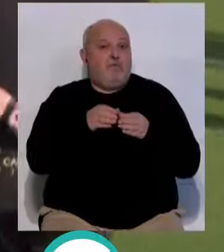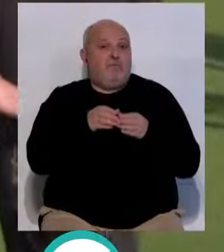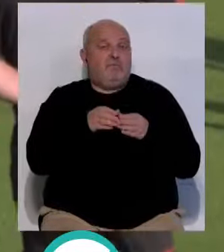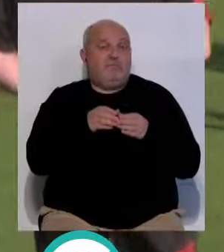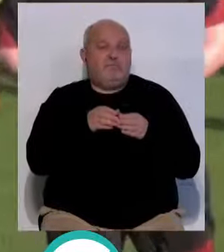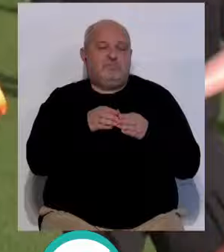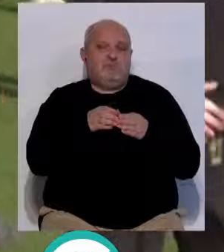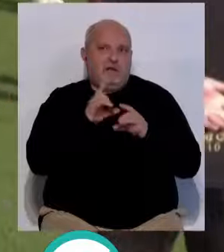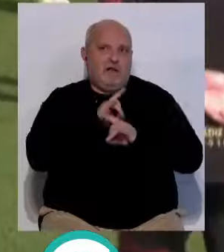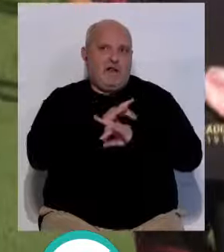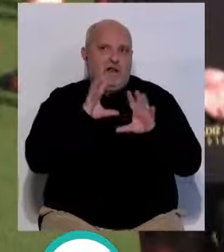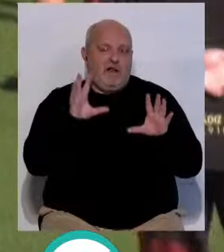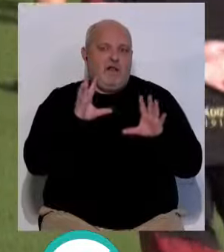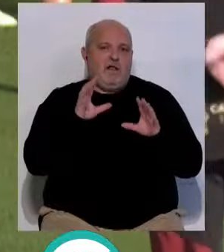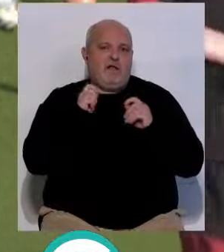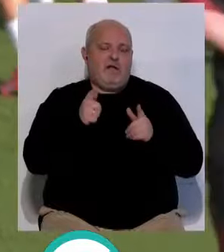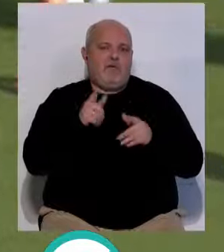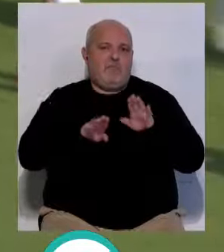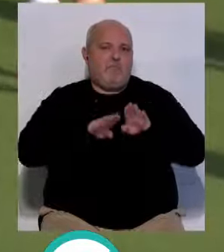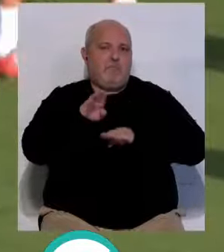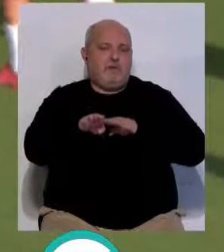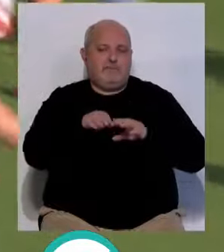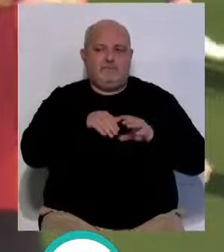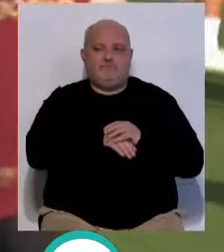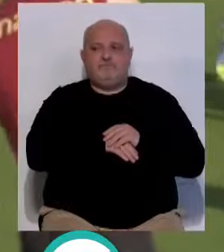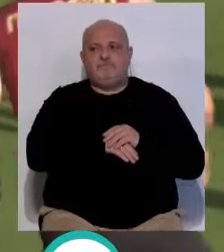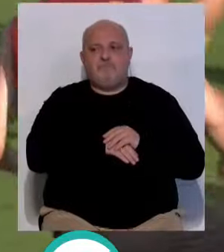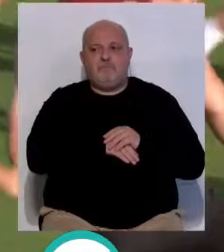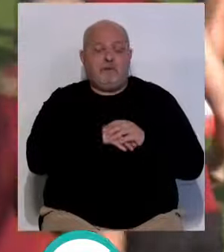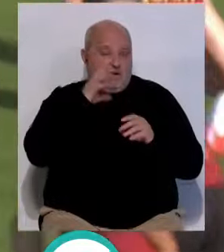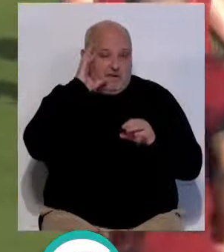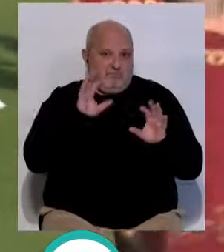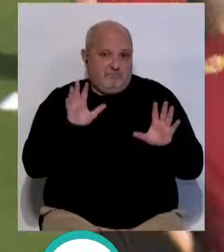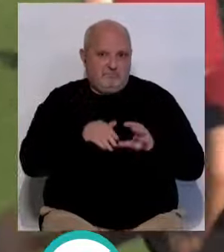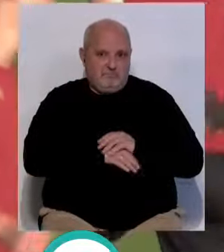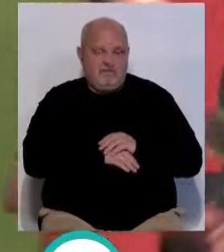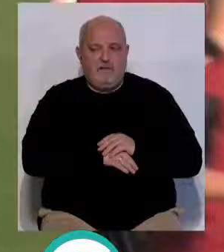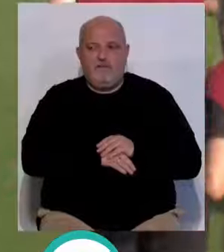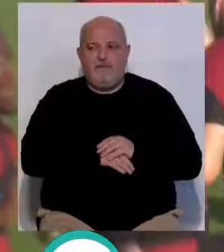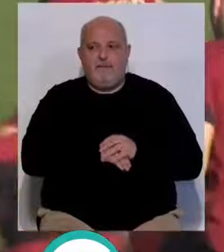estoy convencido de que hubiera dado un paso al costado creo sí yo pienso igual eh pienso